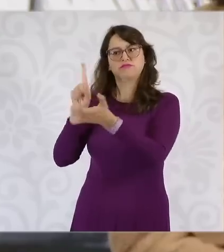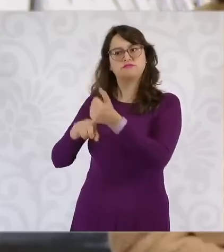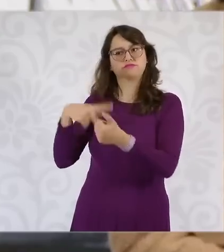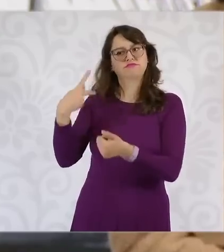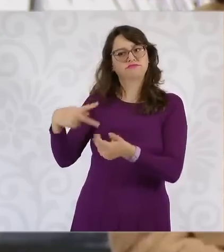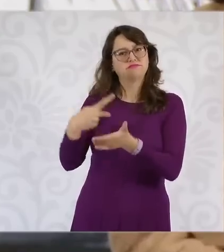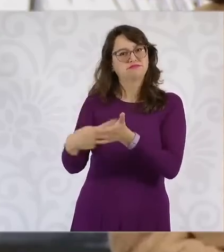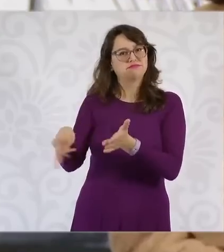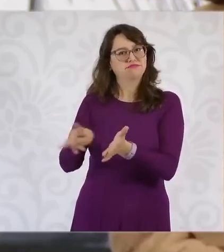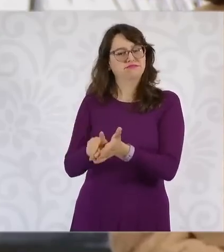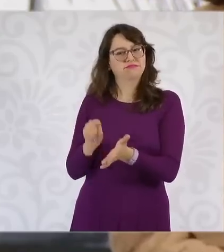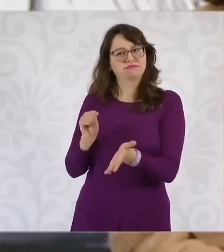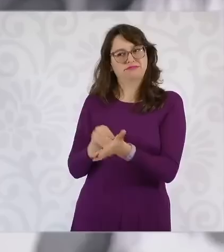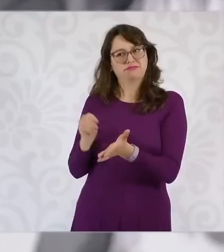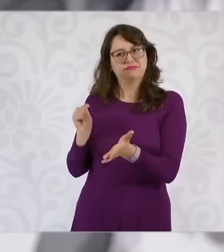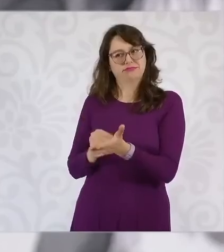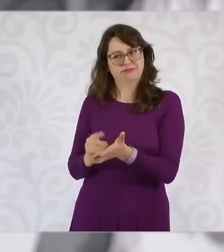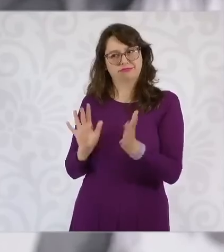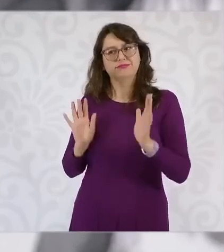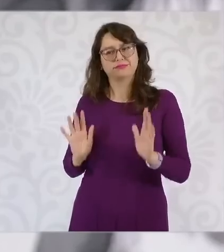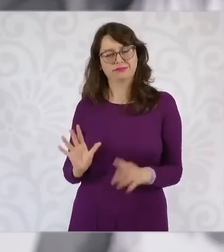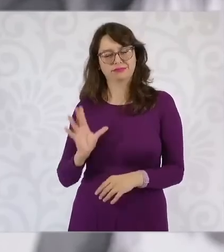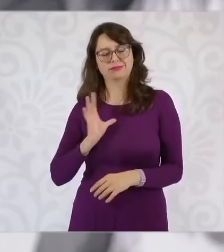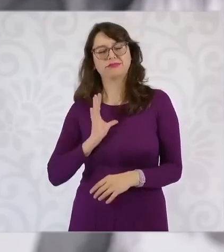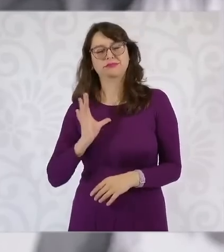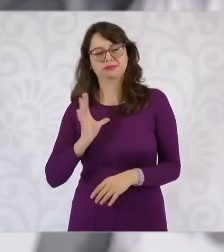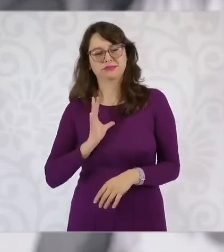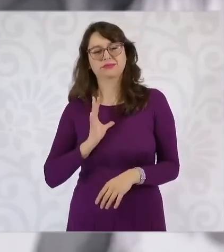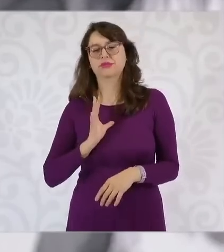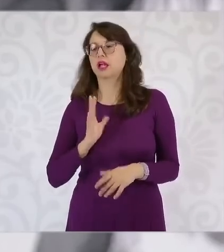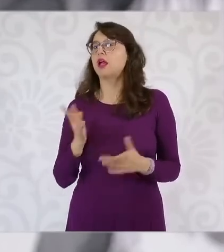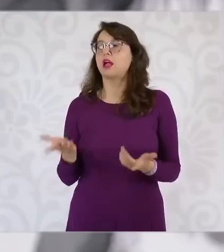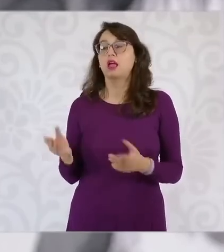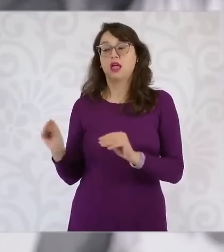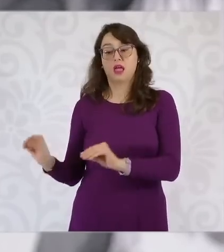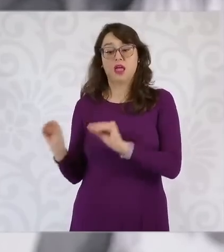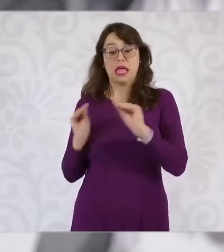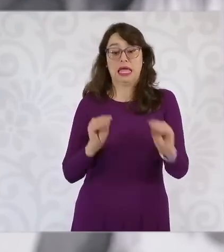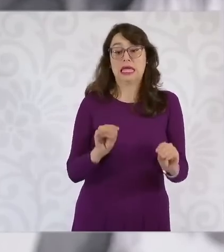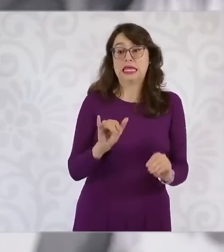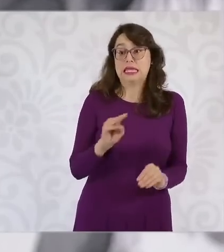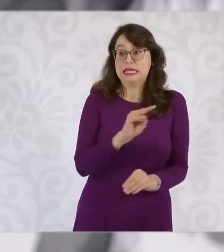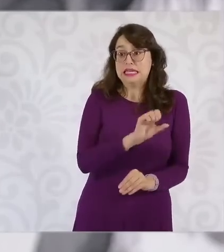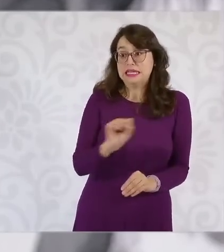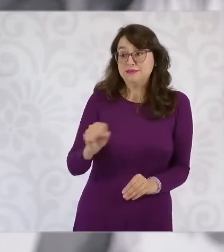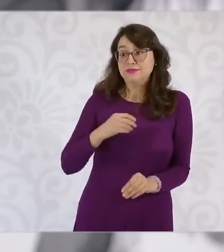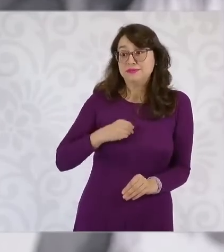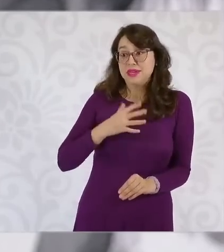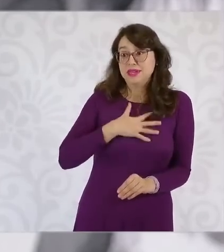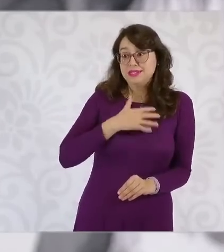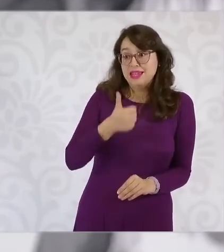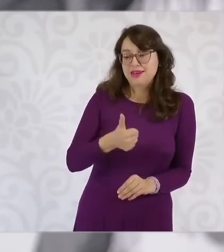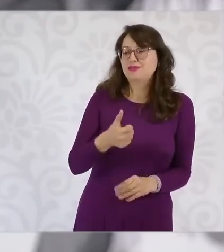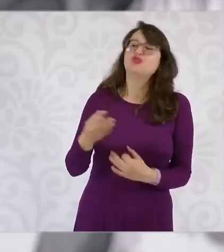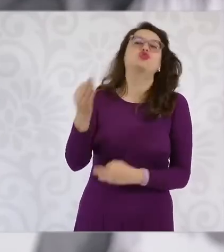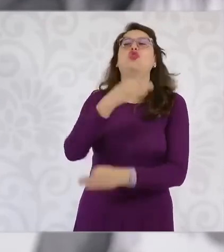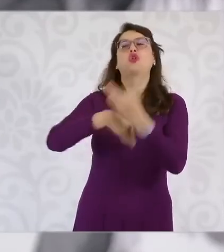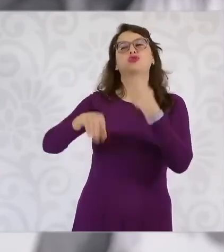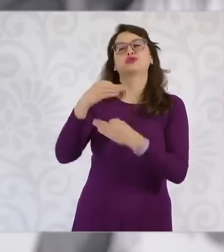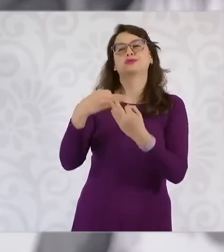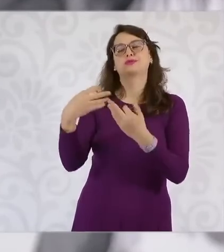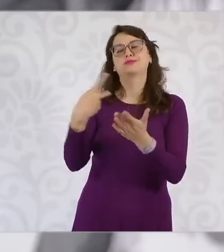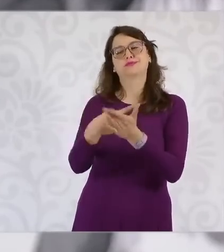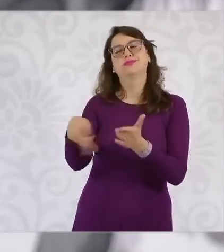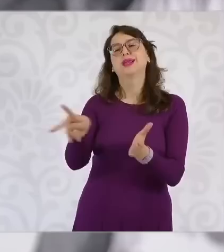los que pasan al Ims bienestar eh todos tienen eh acceso a su basificación y estamos trabajando con